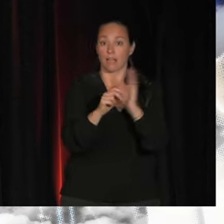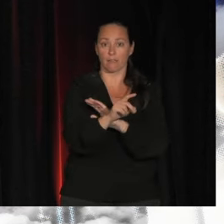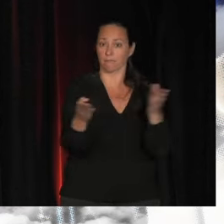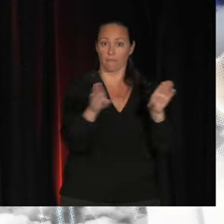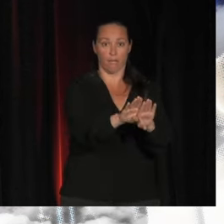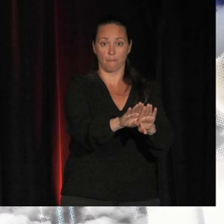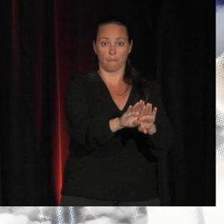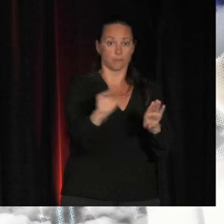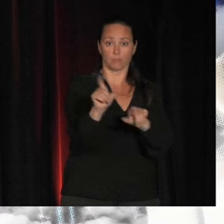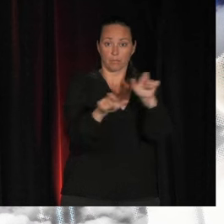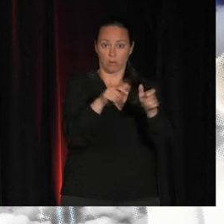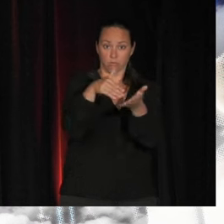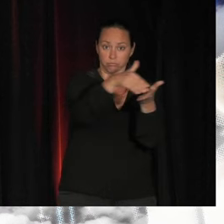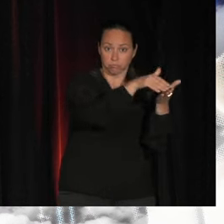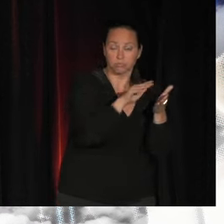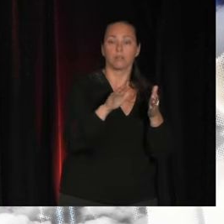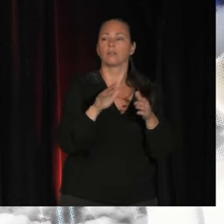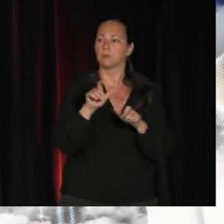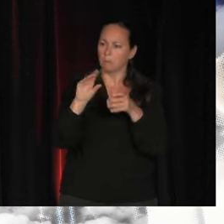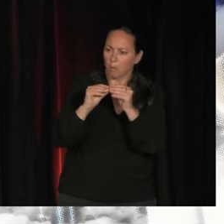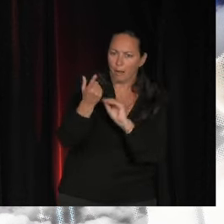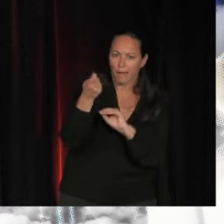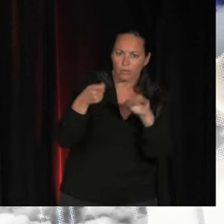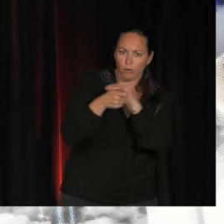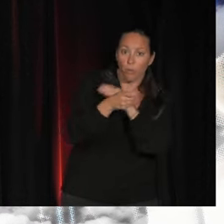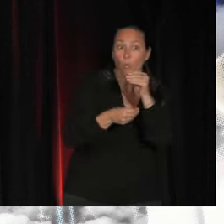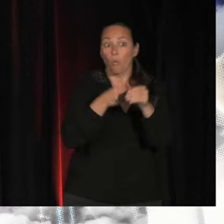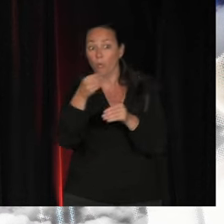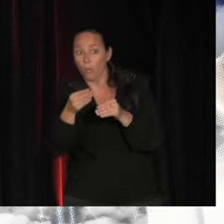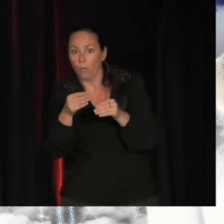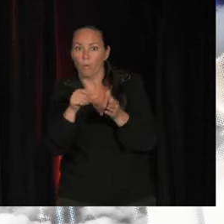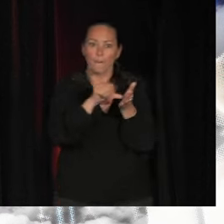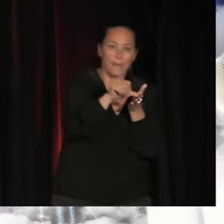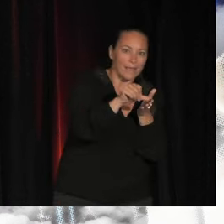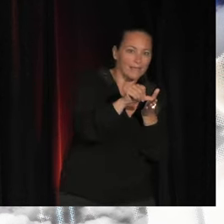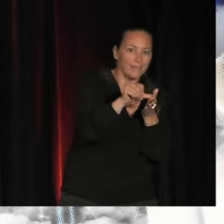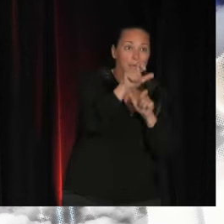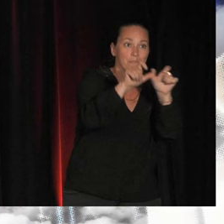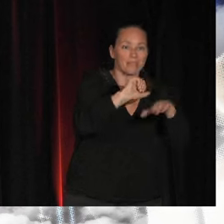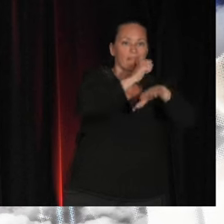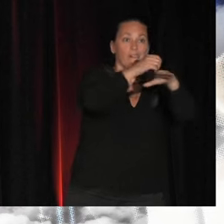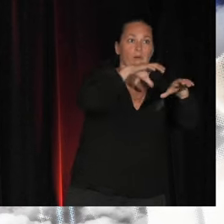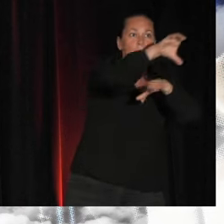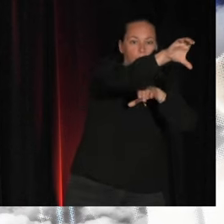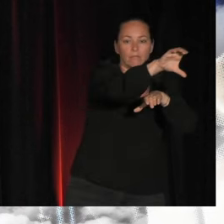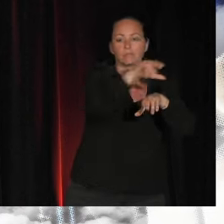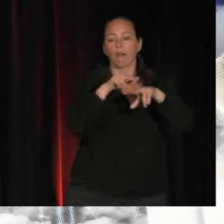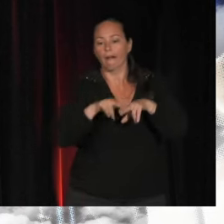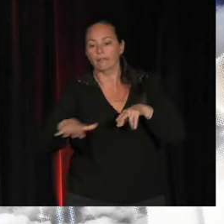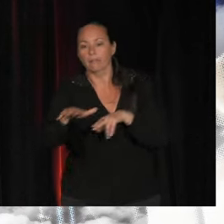Pas du jour au lendemain parce que… Est-ce que ce sont des problèmes d'argent ou plutôt qu'ils versent de l'argent à certaines personnes plus qu'à d'autres ? Tu crois que c'est le capitalisme ? Je ne sais pas, je ne voudrais pas trop m'avancer peut-être.